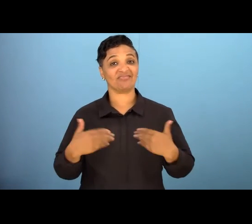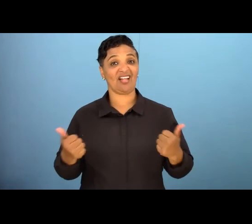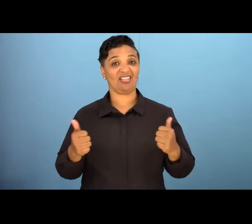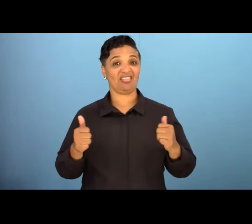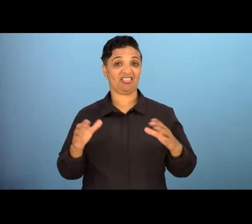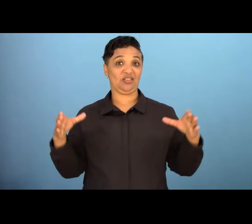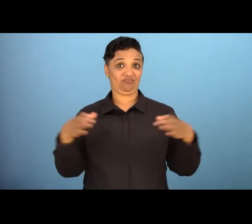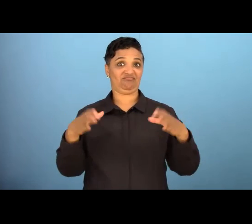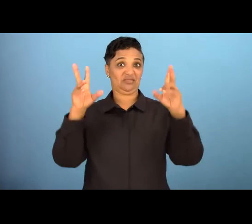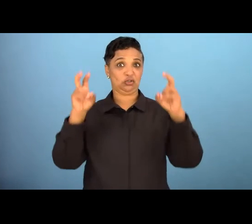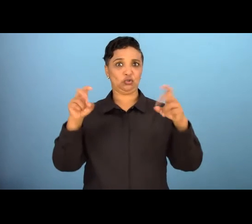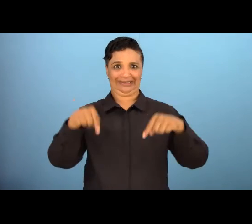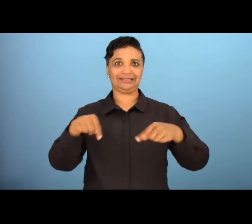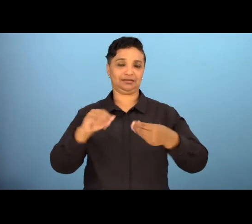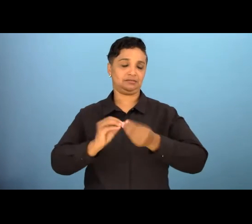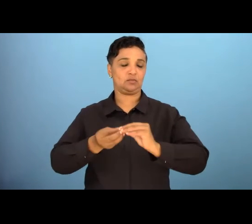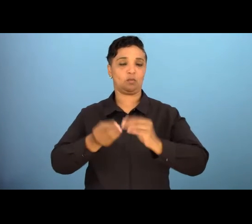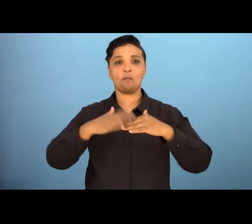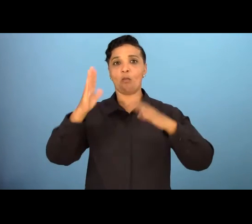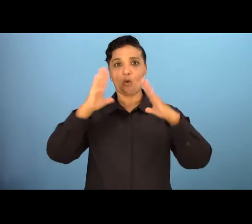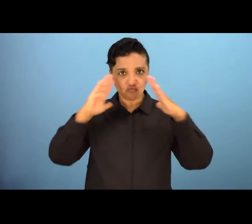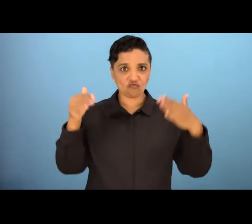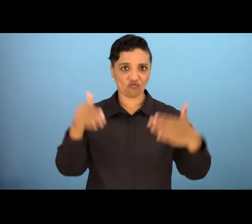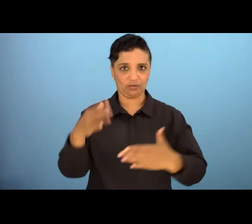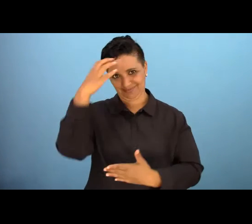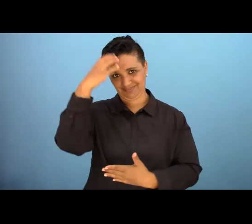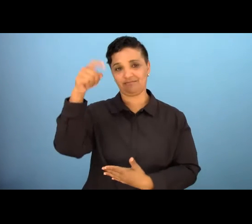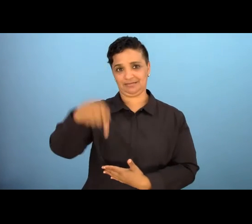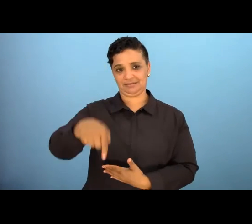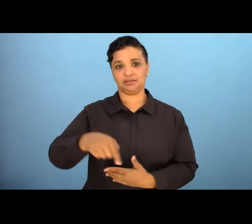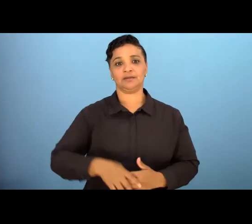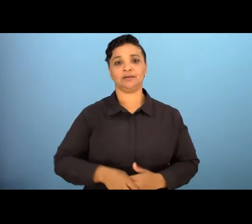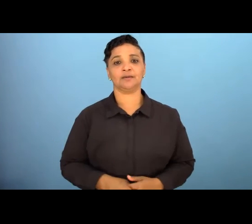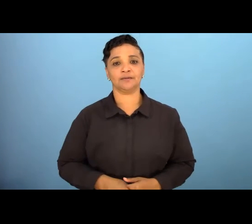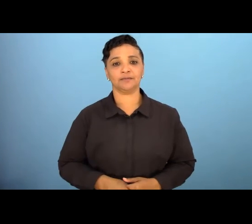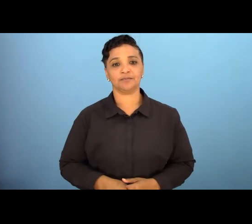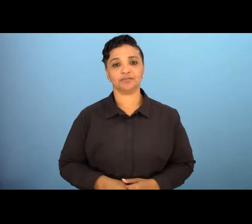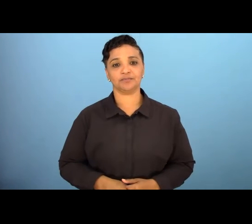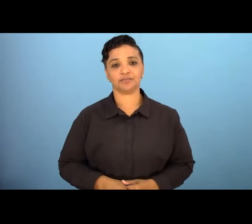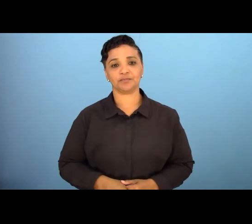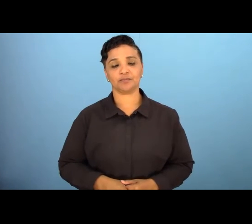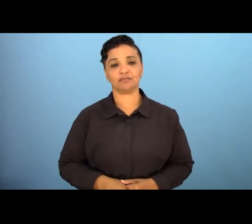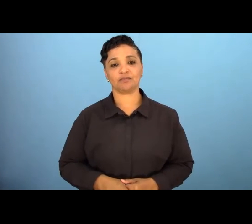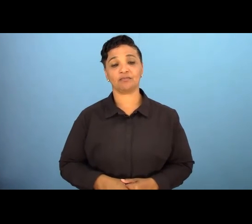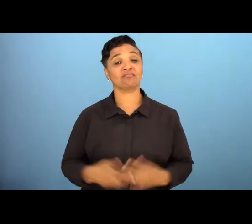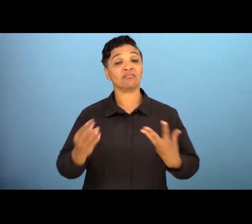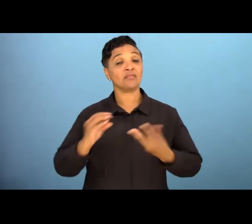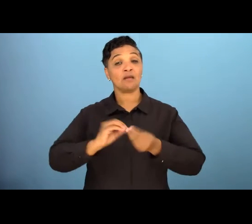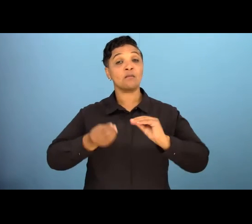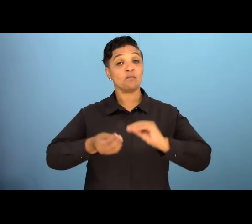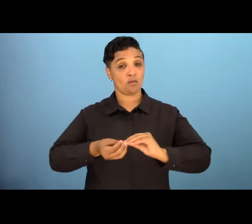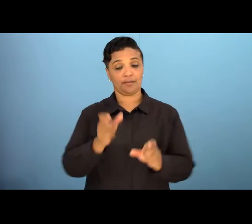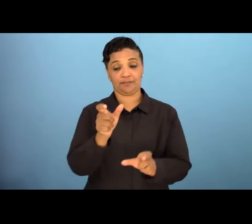misión económica, por eso y el problema de salud son las personas con sordos